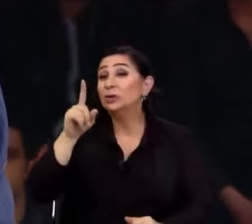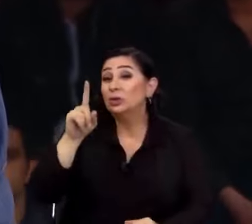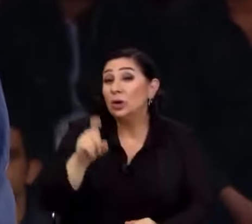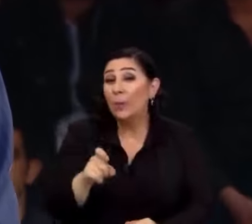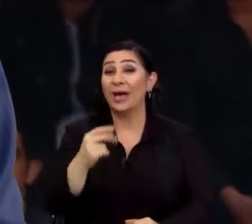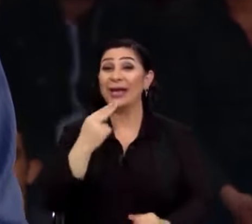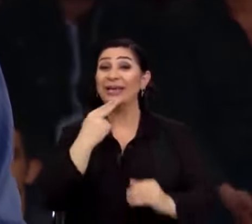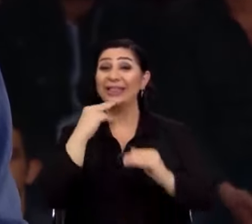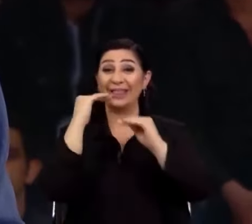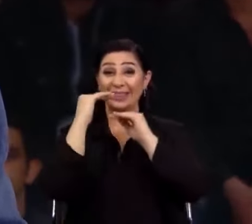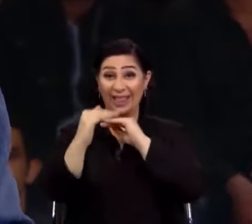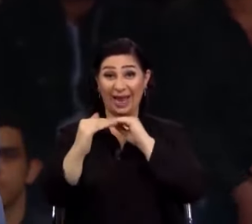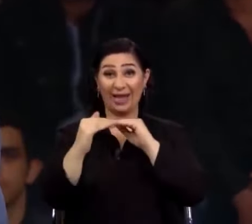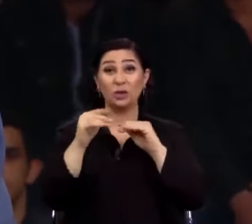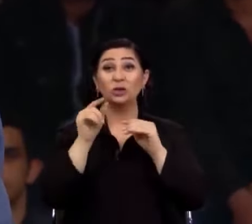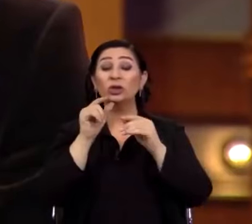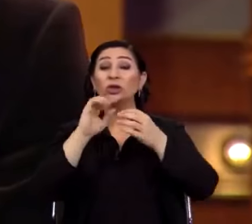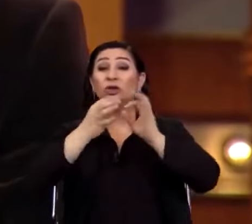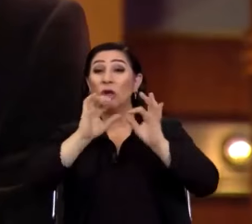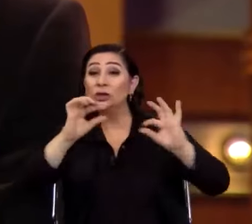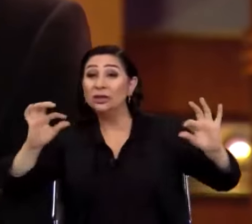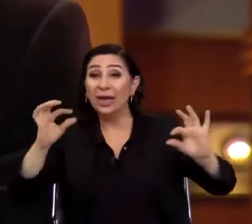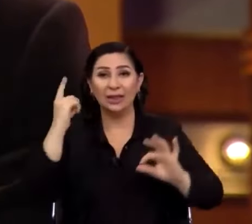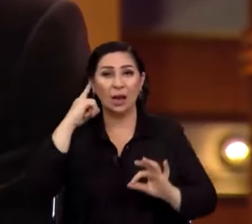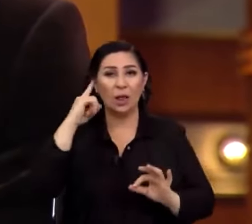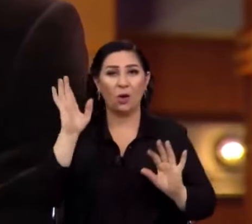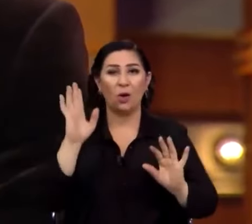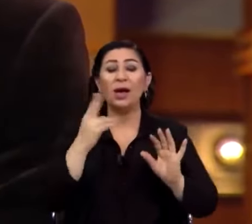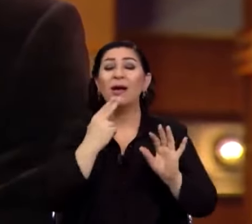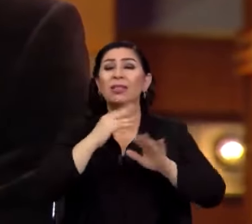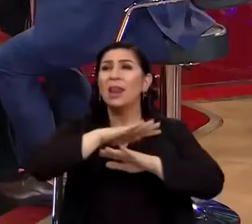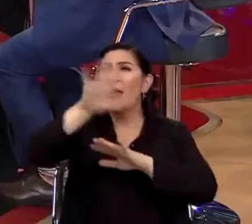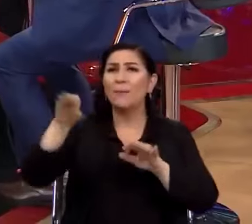kadınlar sözleri dinliyorlar Evet kadınlar mutlaka sözleri dinliyorlar Biz